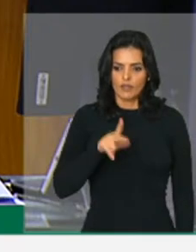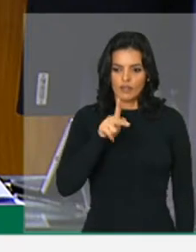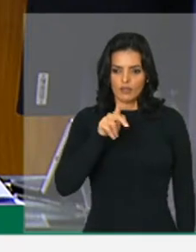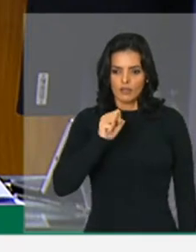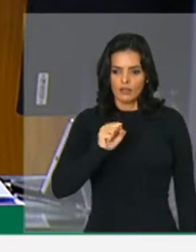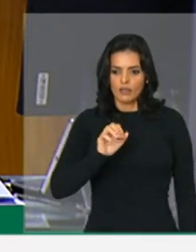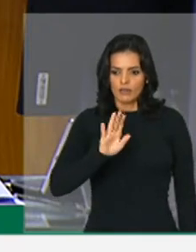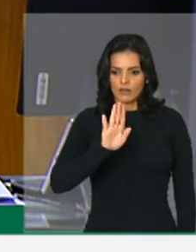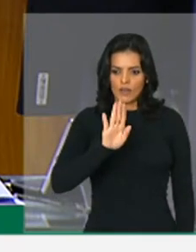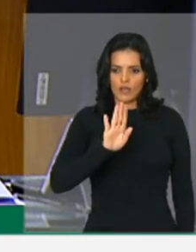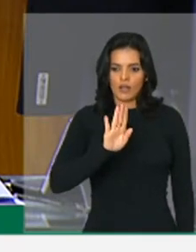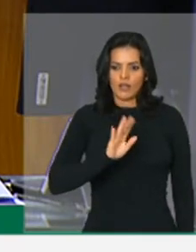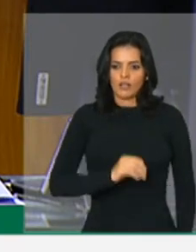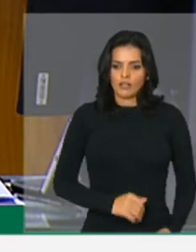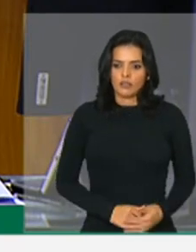ORIENTA O AVANTE? CIDADANIA?